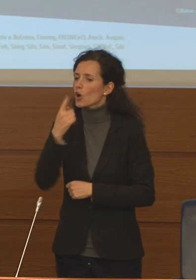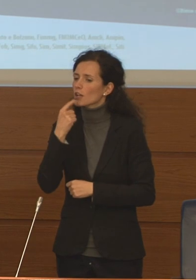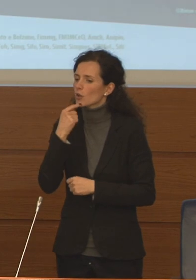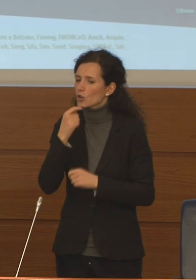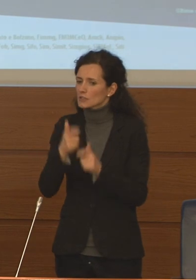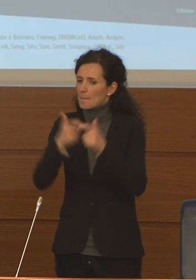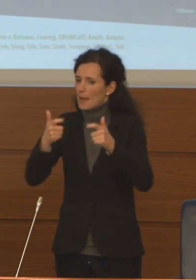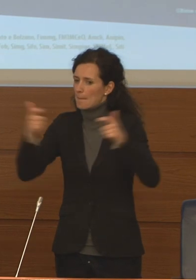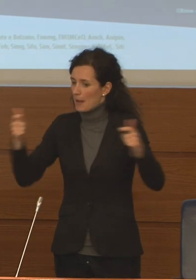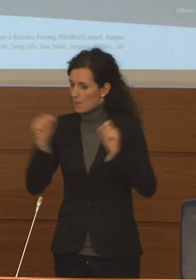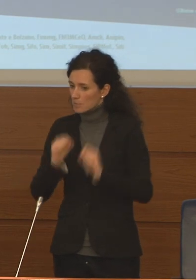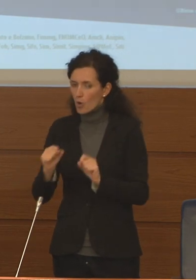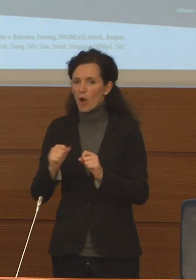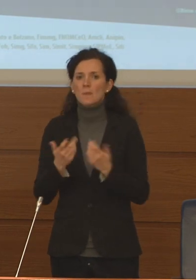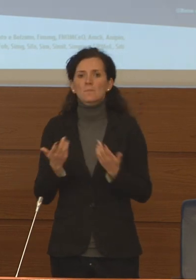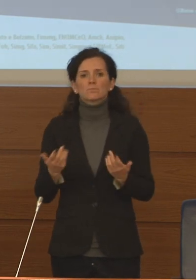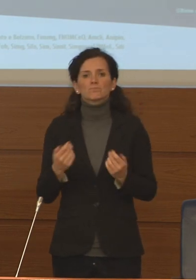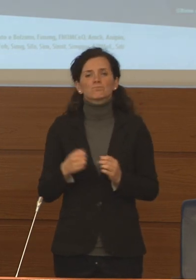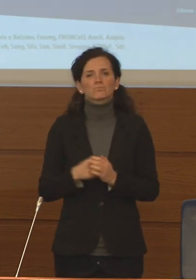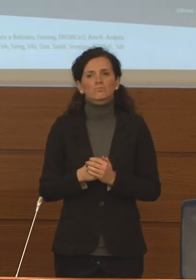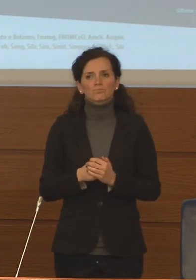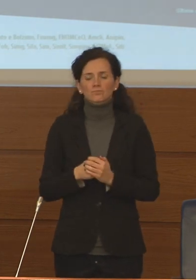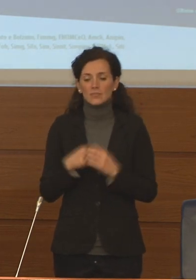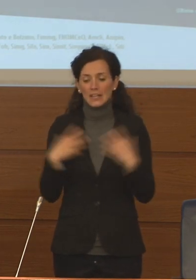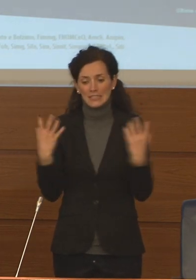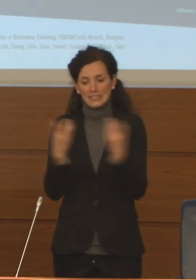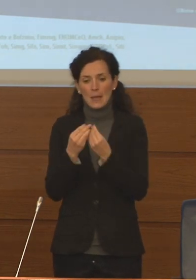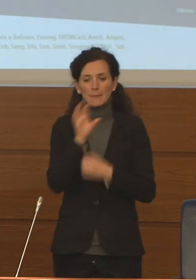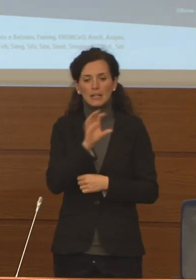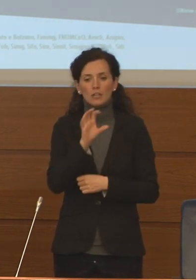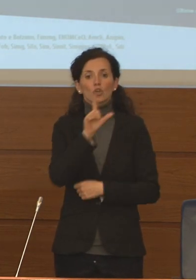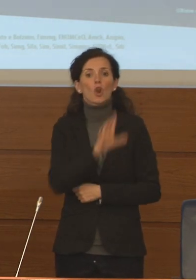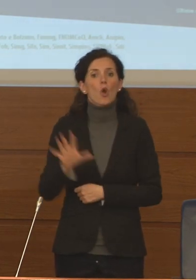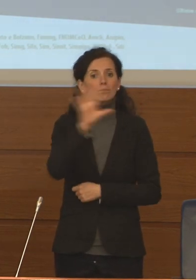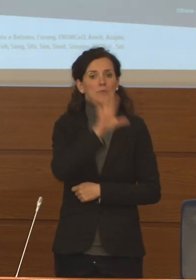Stiamo analizzando insieme alla regione Lombardia con grande attenzione